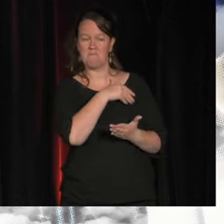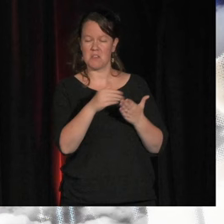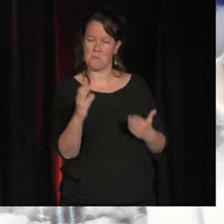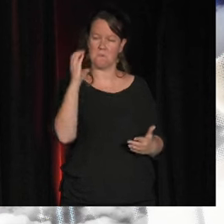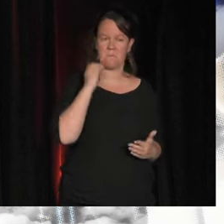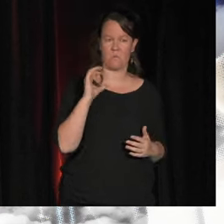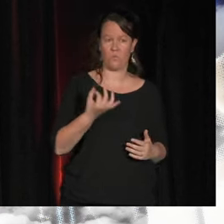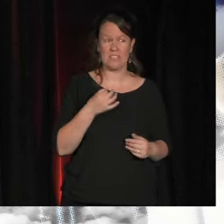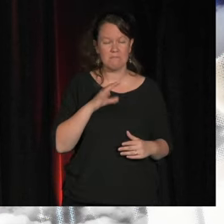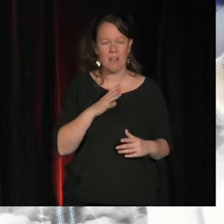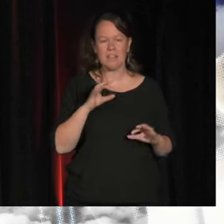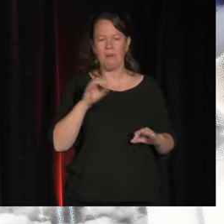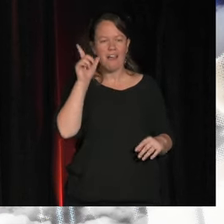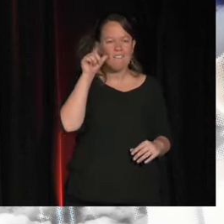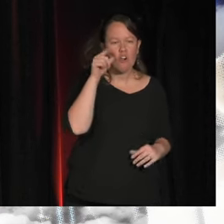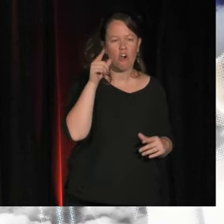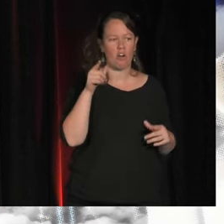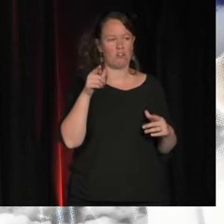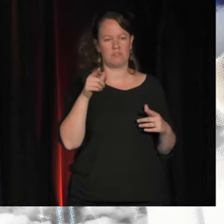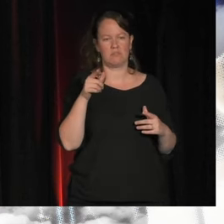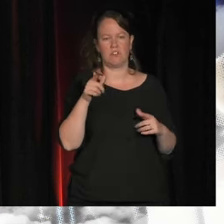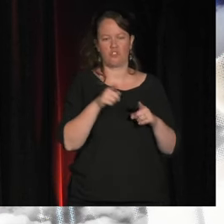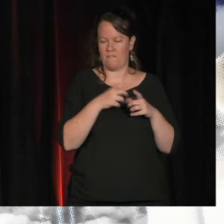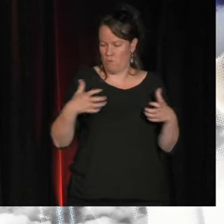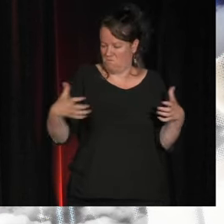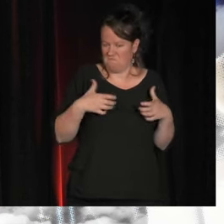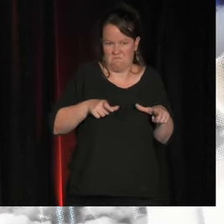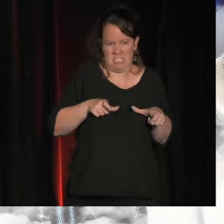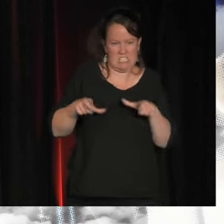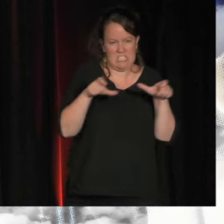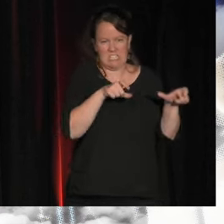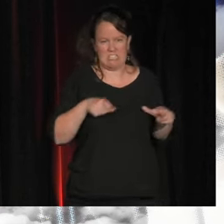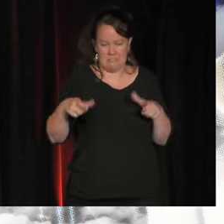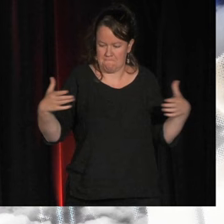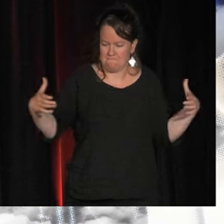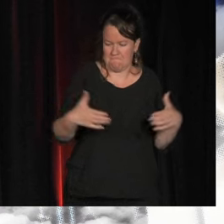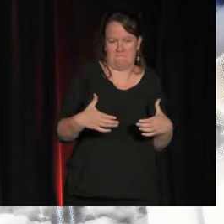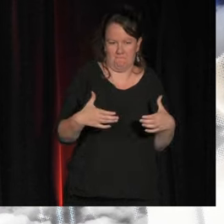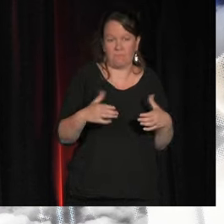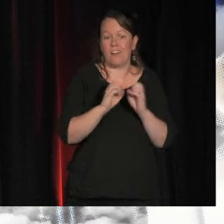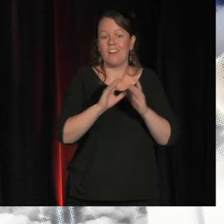Ce côté cloisonné de ne pas laisser la communauté faire des trucs. Ils ont tout fermé. C'est ça, ils ont vraiment cloisonné les trucs, ils ont pris l'argent.